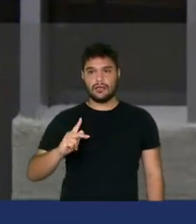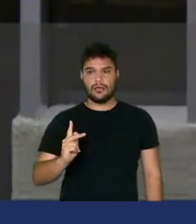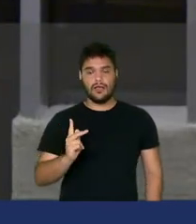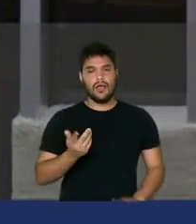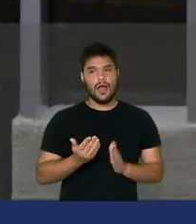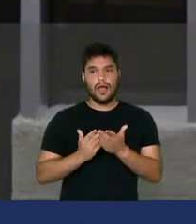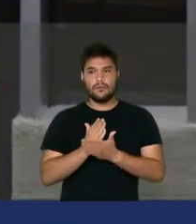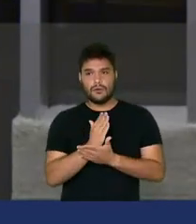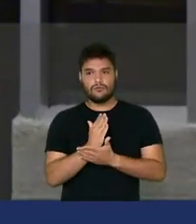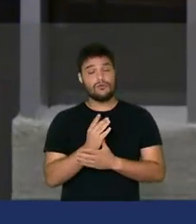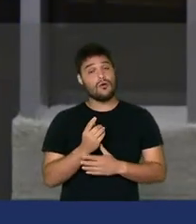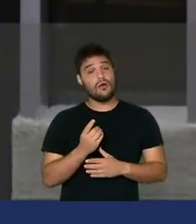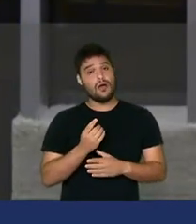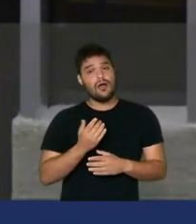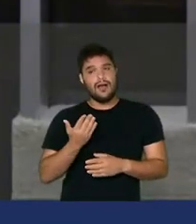BLANC QUE NÓS JÁ APROVAMOS